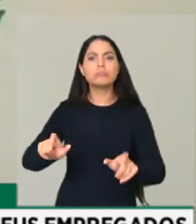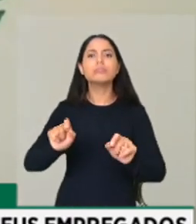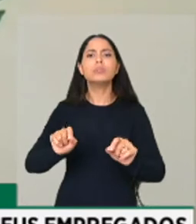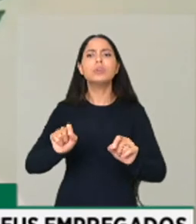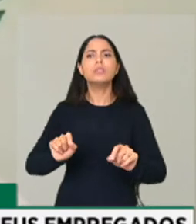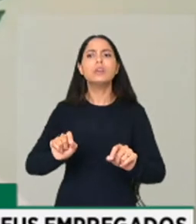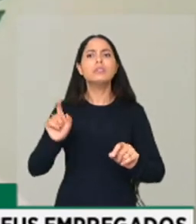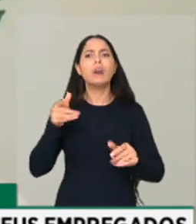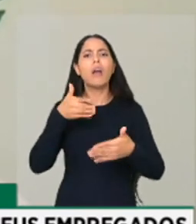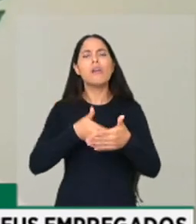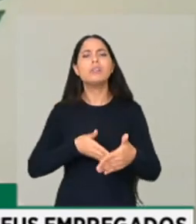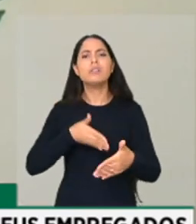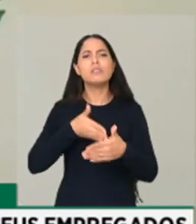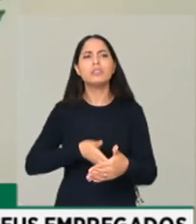ANDAMENTO, QUE JÁ ESTÁ SENDO COLOCADO EM PRÁTICA, DA